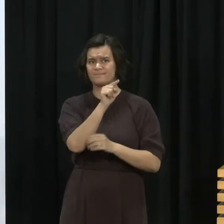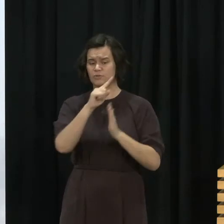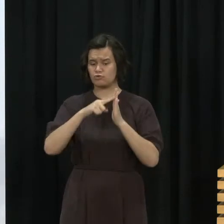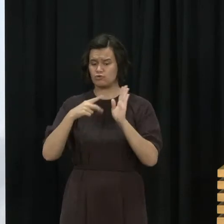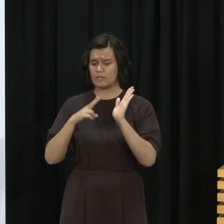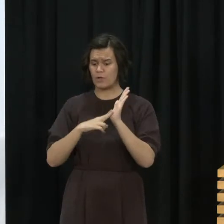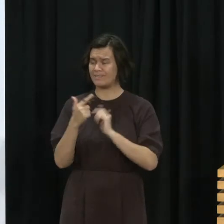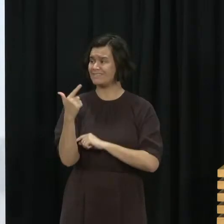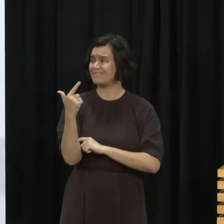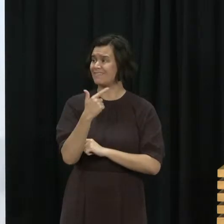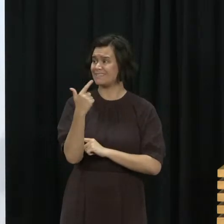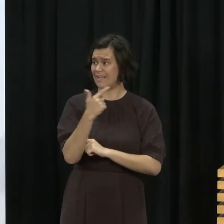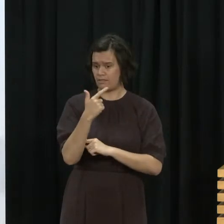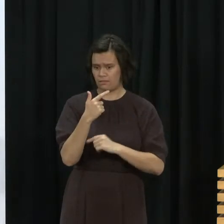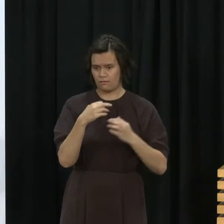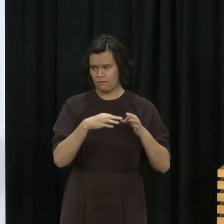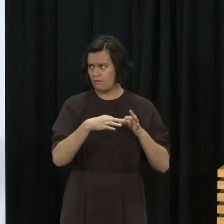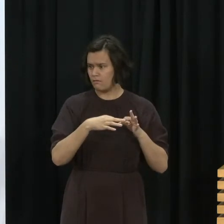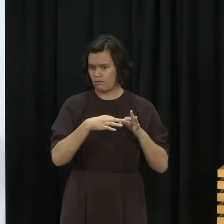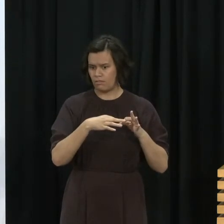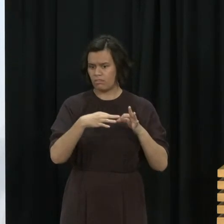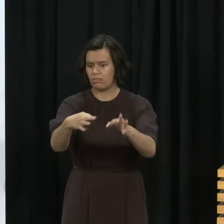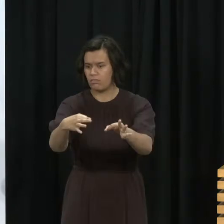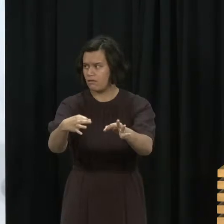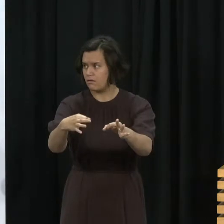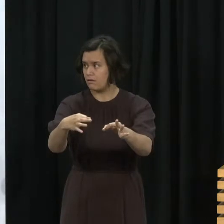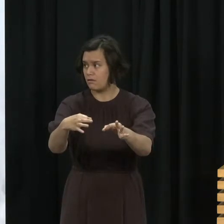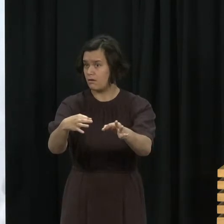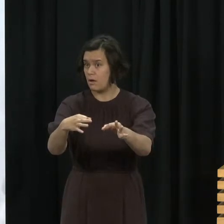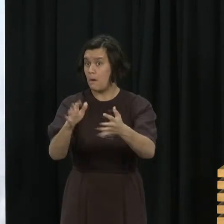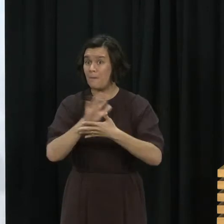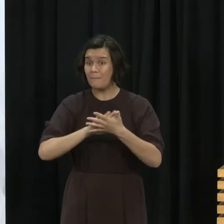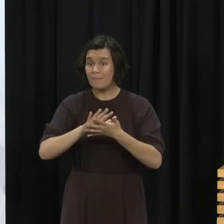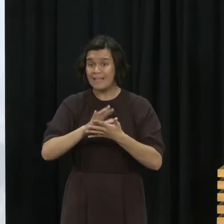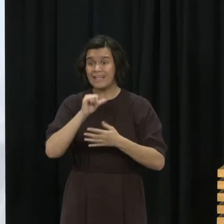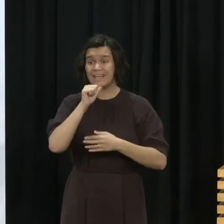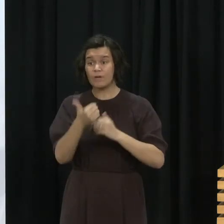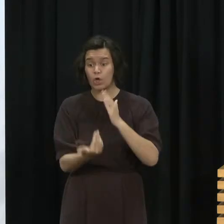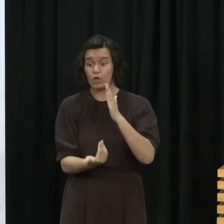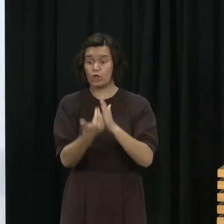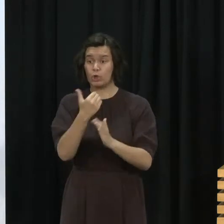me te noho hei puni i roto i nga hapori. Ki te tino whakaaro